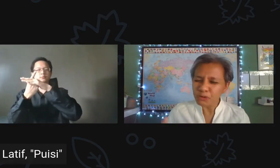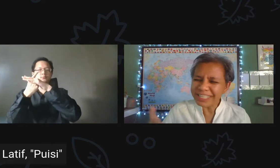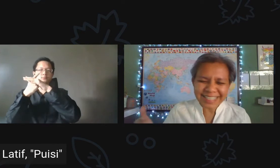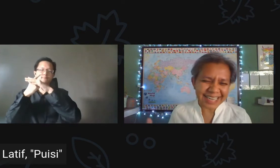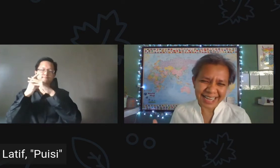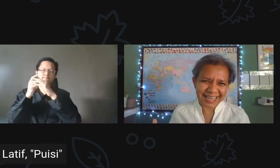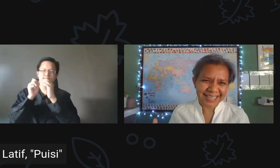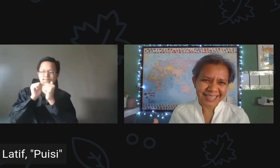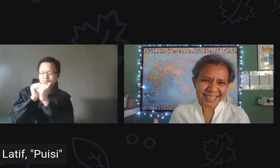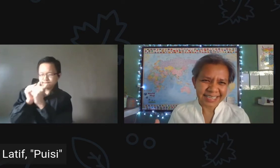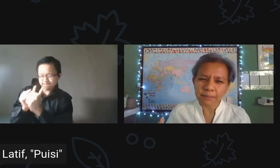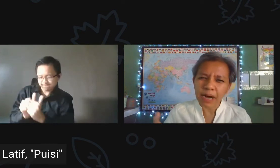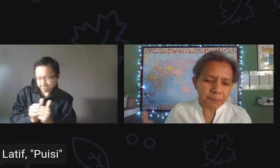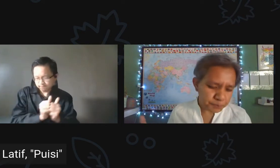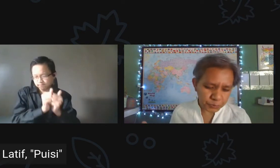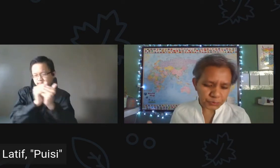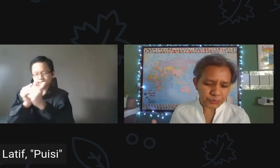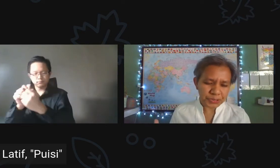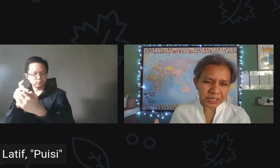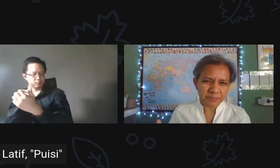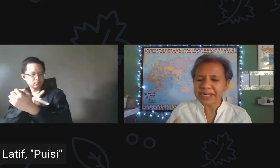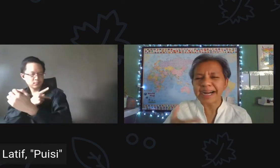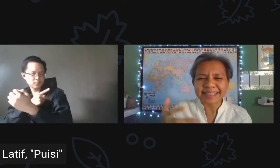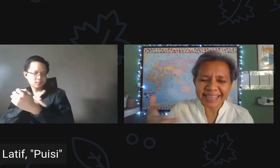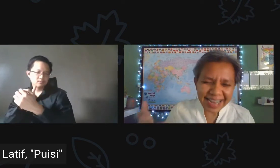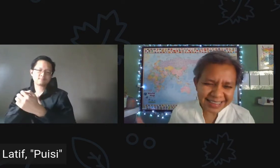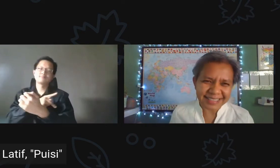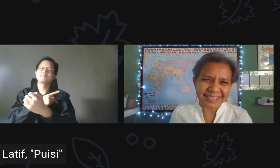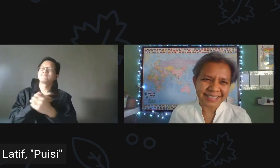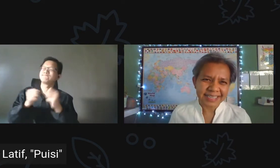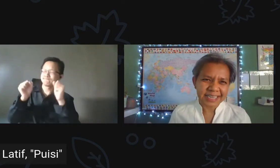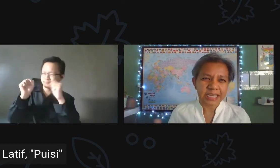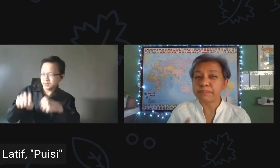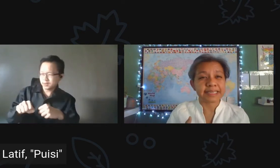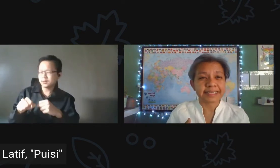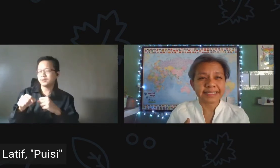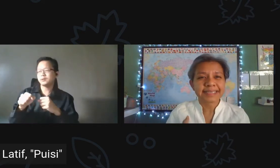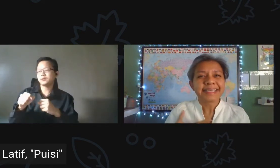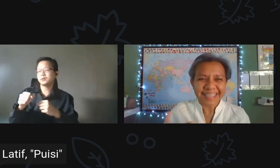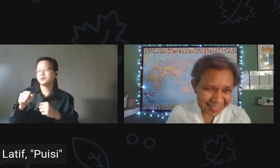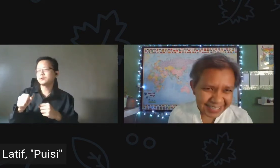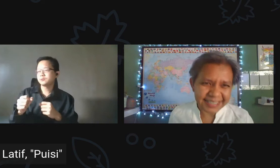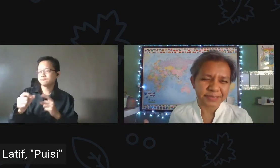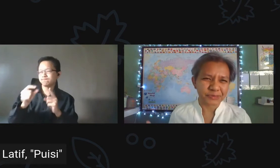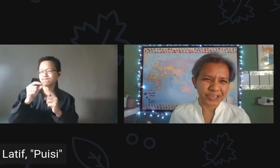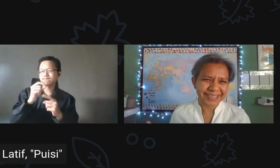Puisi lah yang mampu berkata-kata kepada kita semua